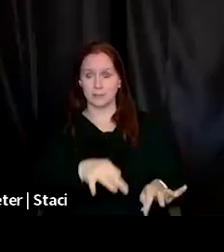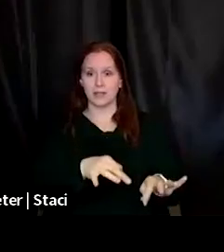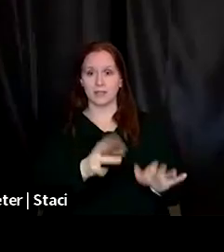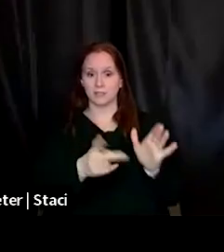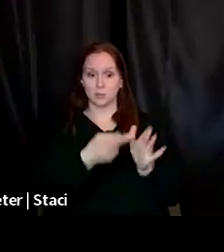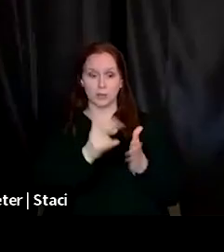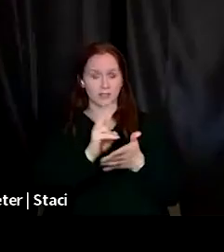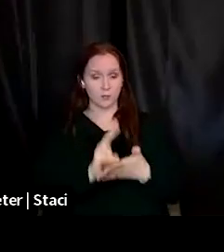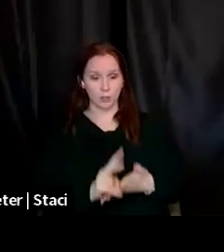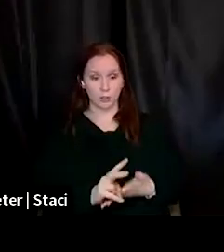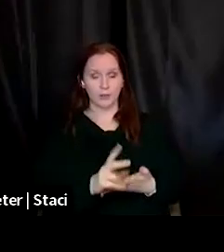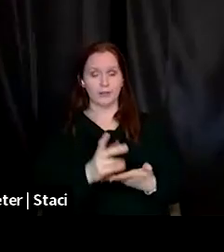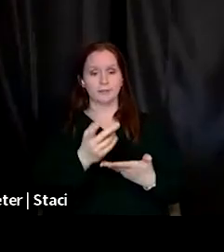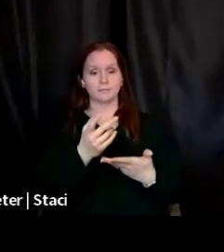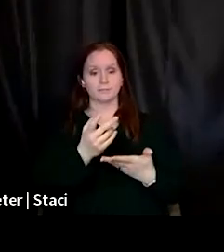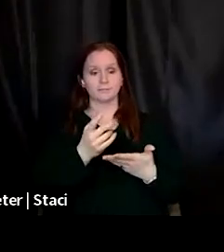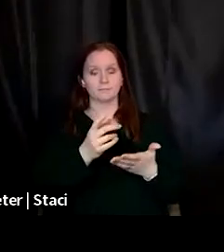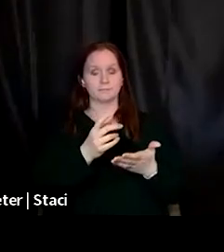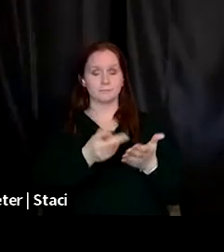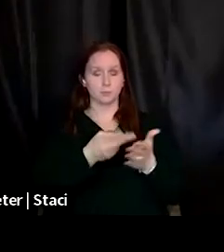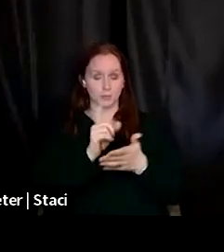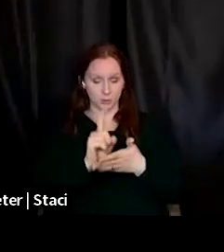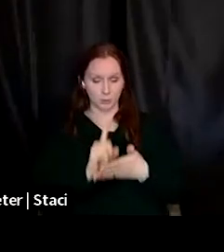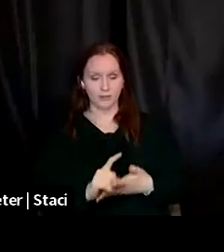Tenemos un especialista en asuntos públicos,